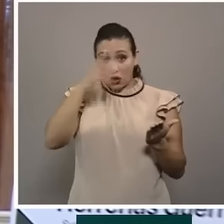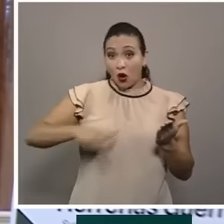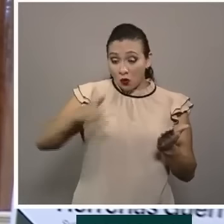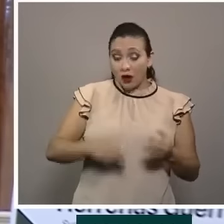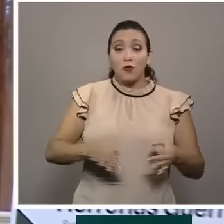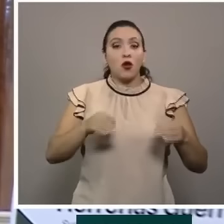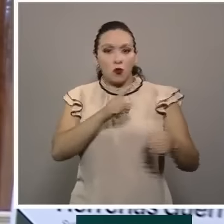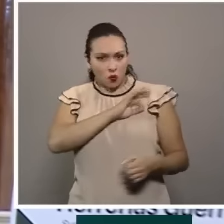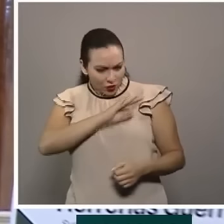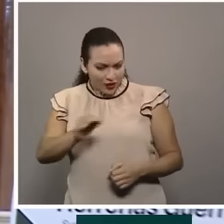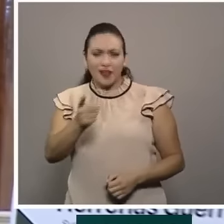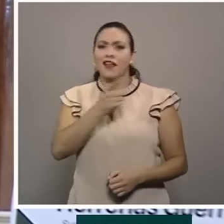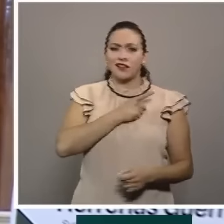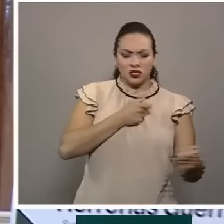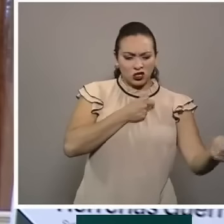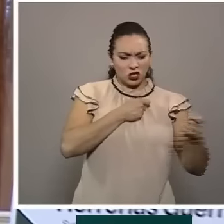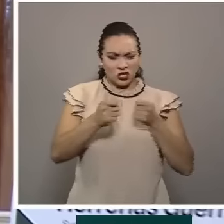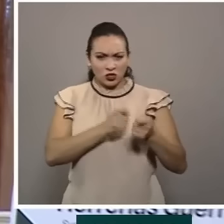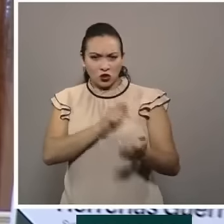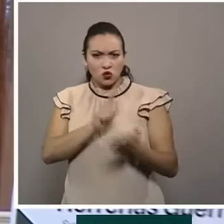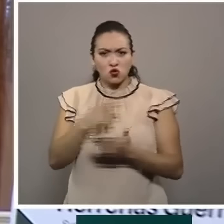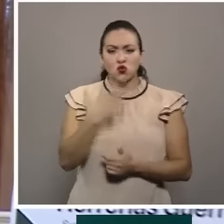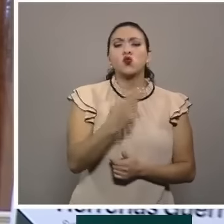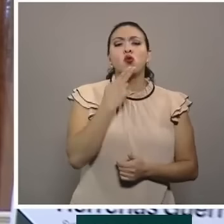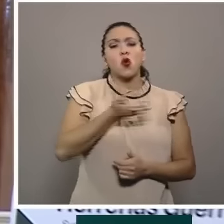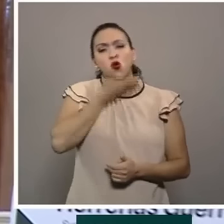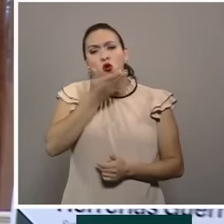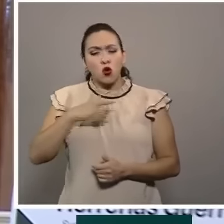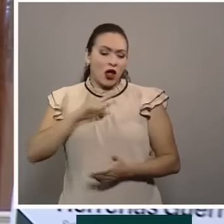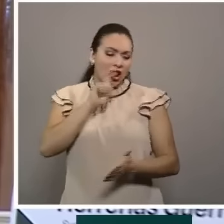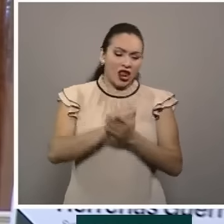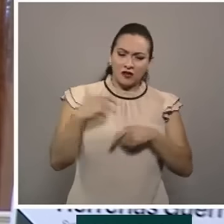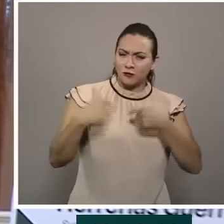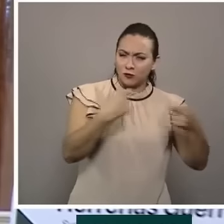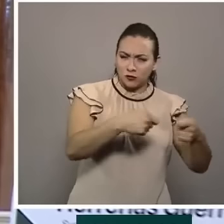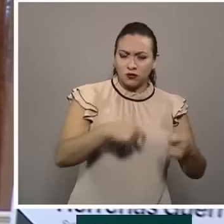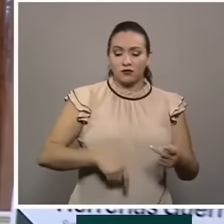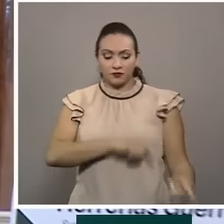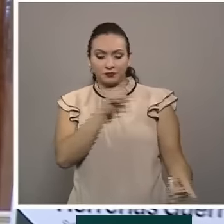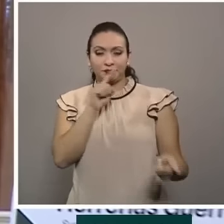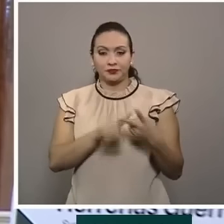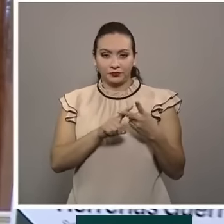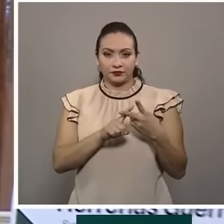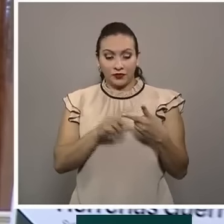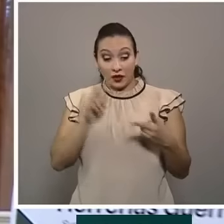se autorregule conforme sus tradiciones ancestrales y segundo si existe la legislación